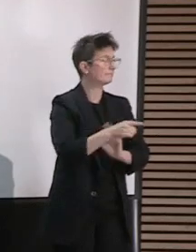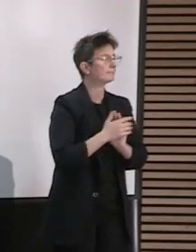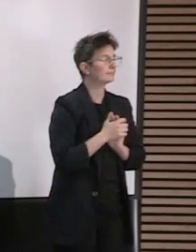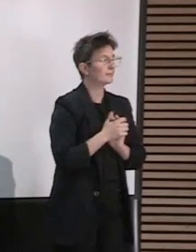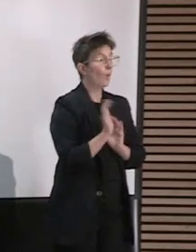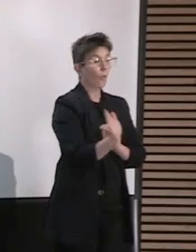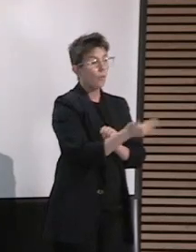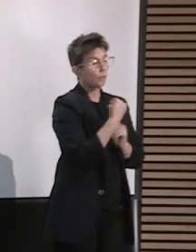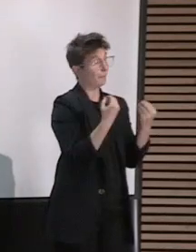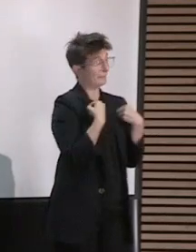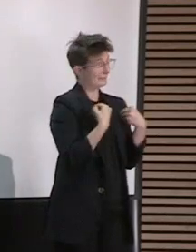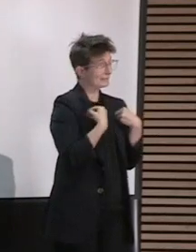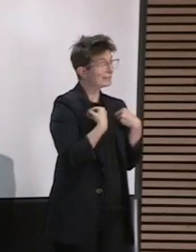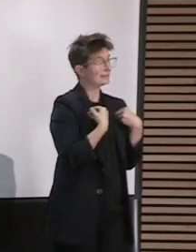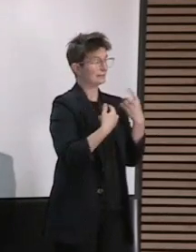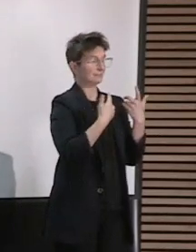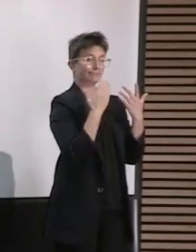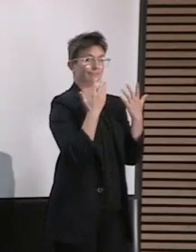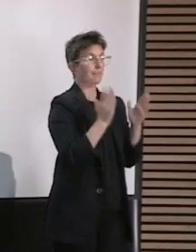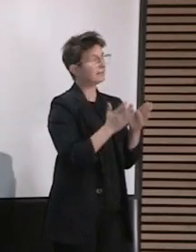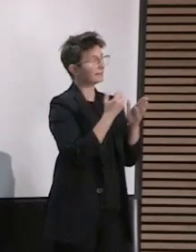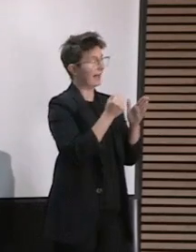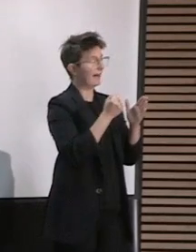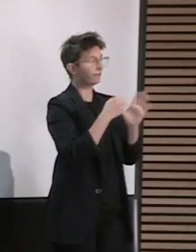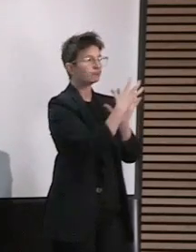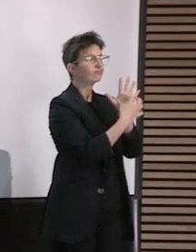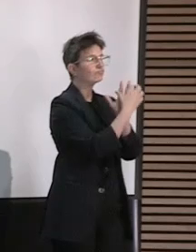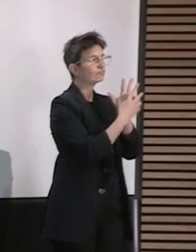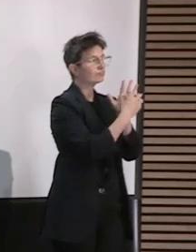He maamaa kia tuku atu i a ratau tamariki ki te kura me